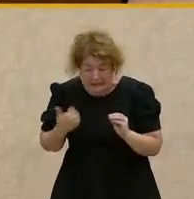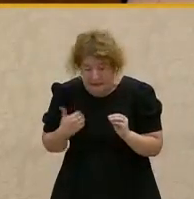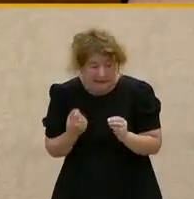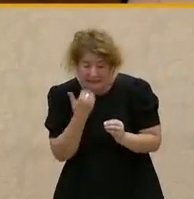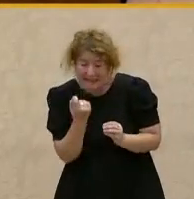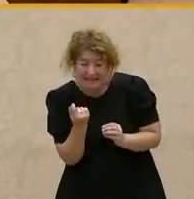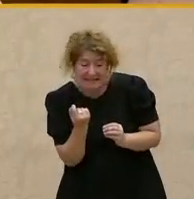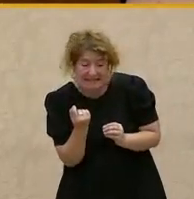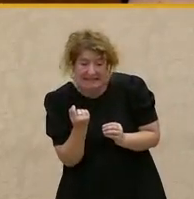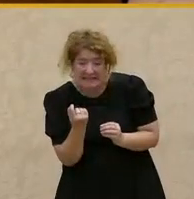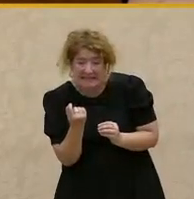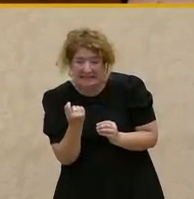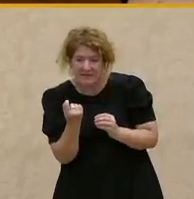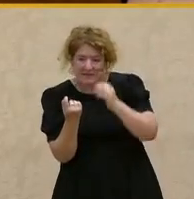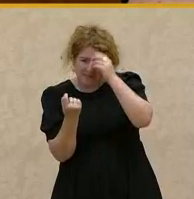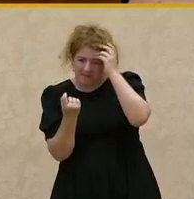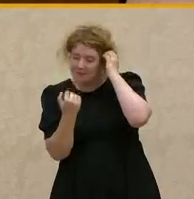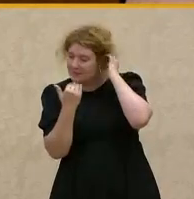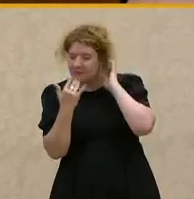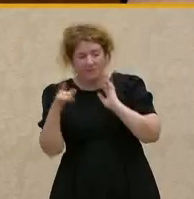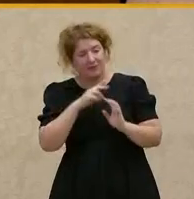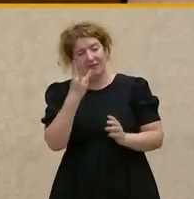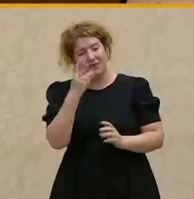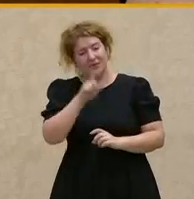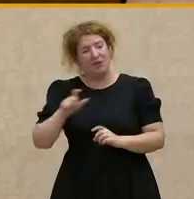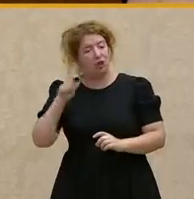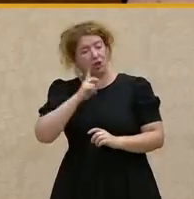estaba a punto de funcionar, estaba con tres personas con sordoceguera que estaban